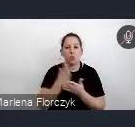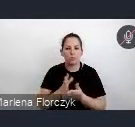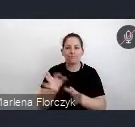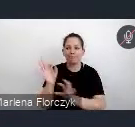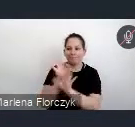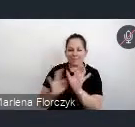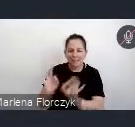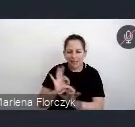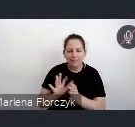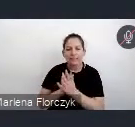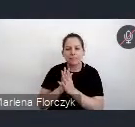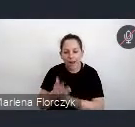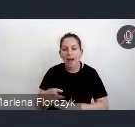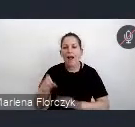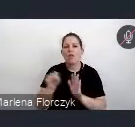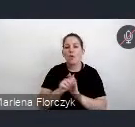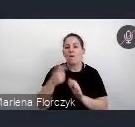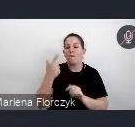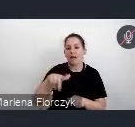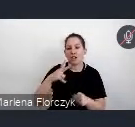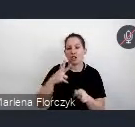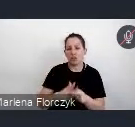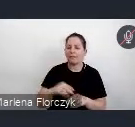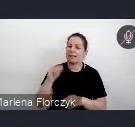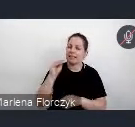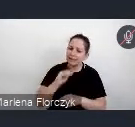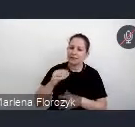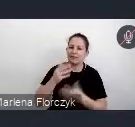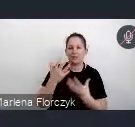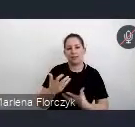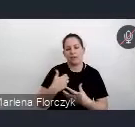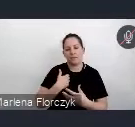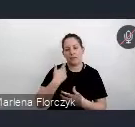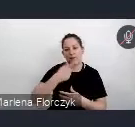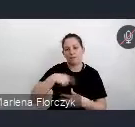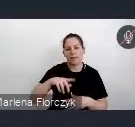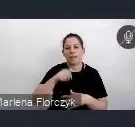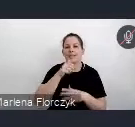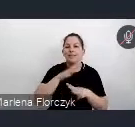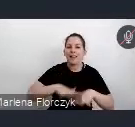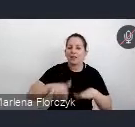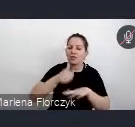ale na pewno do 2030 roku chcemy, żeby te wszystkie tereny zielone i parki